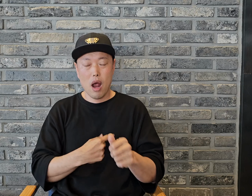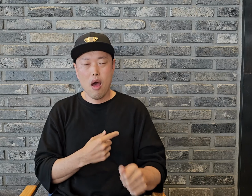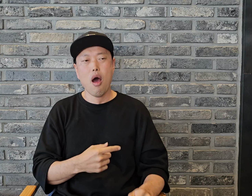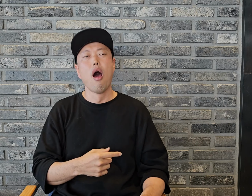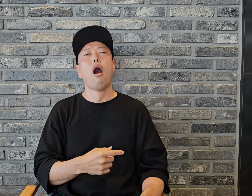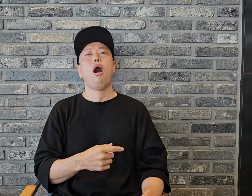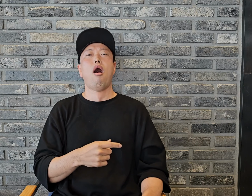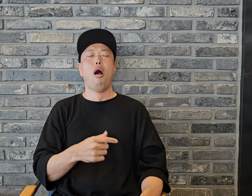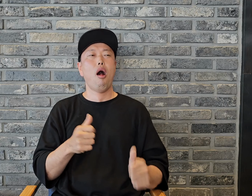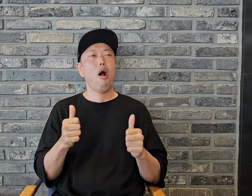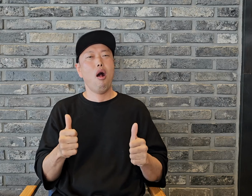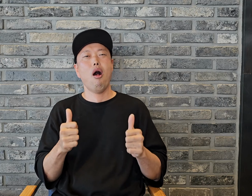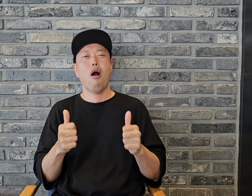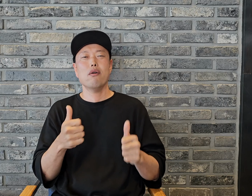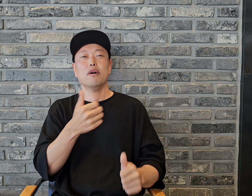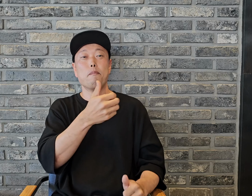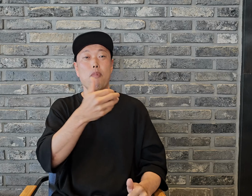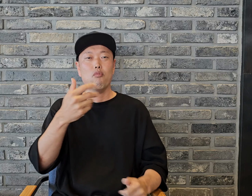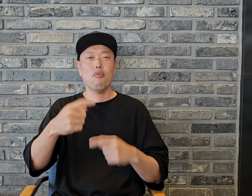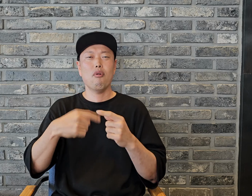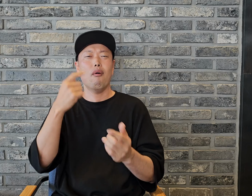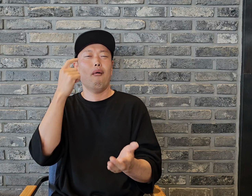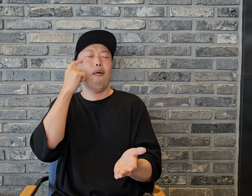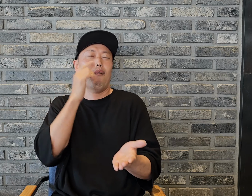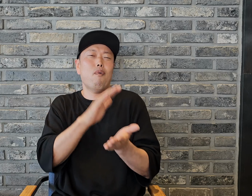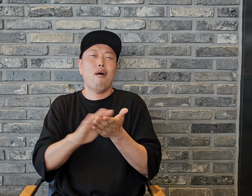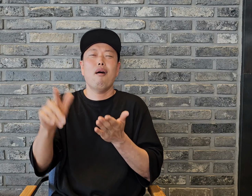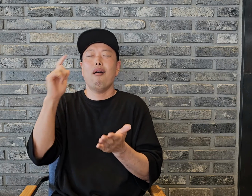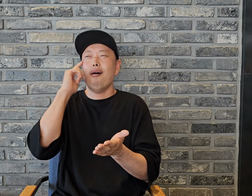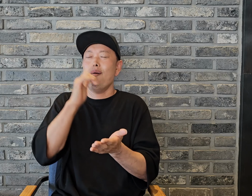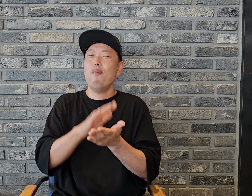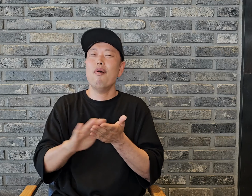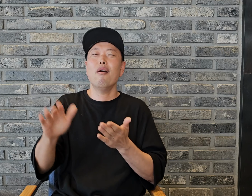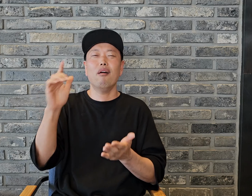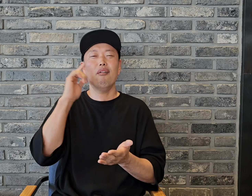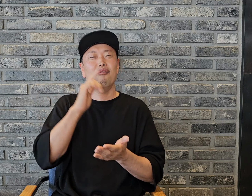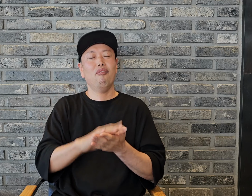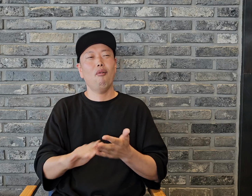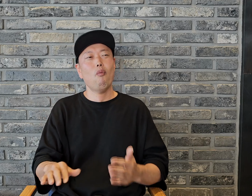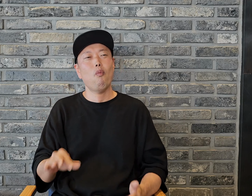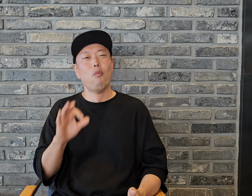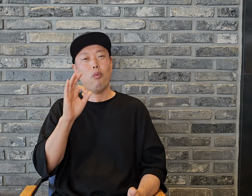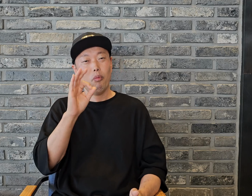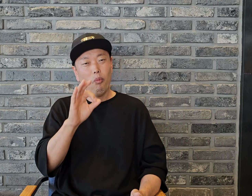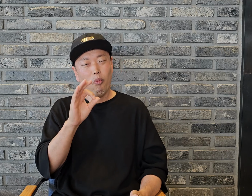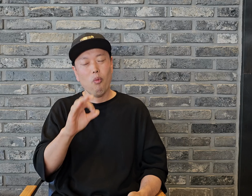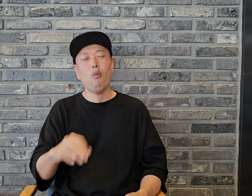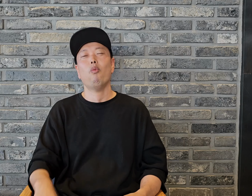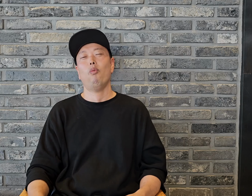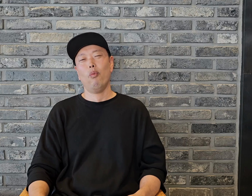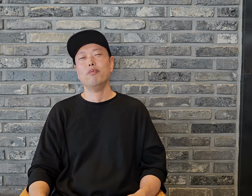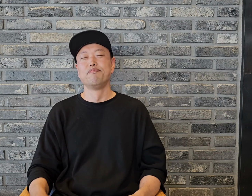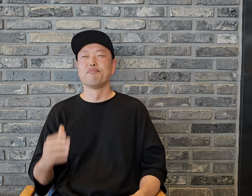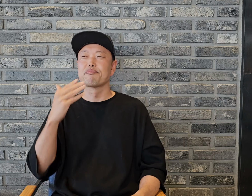diciendo que todos lo entendían y que les gustaba porque el significado se transmitía claramente.